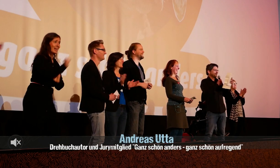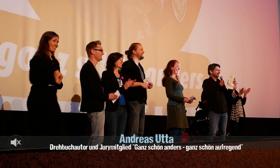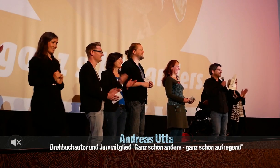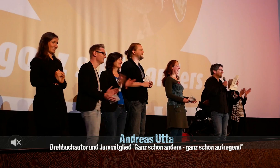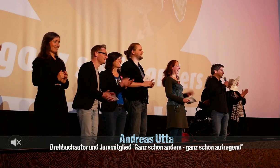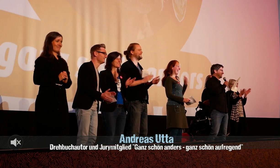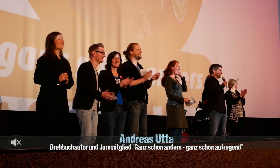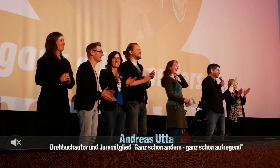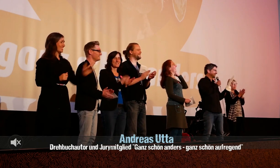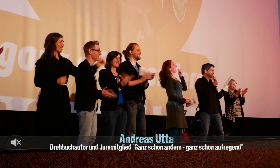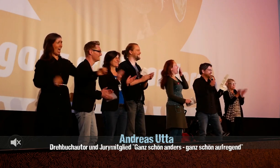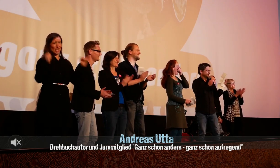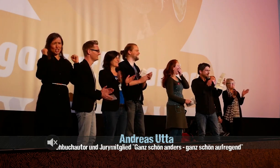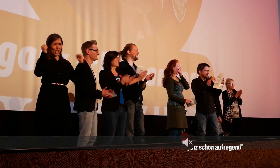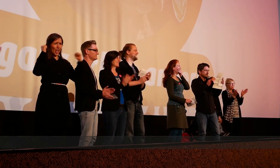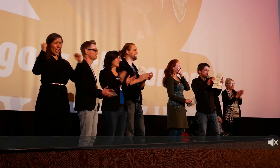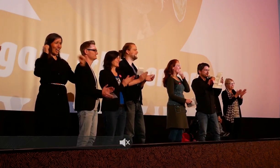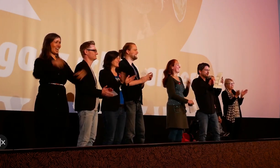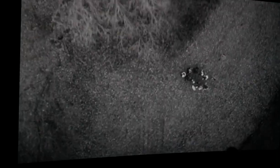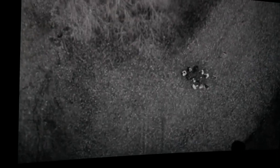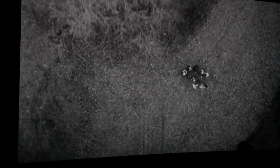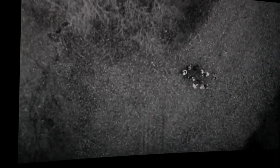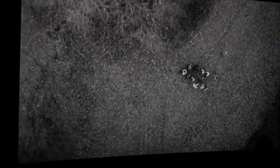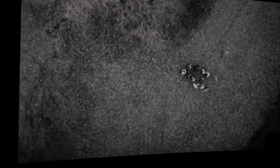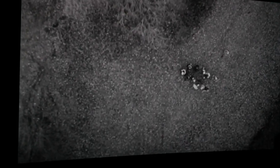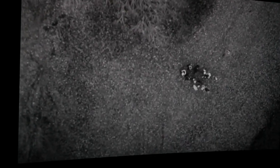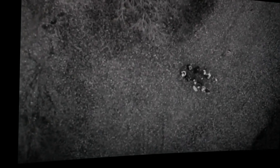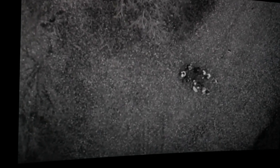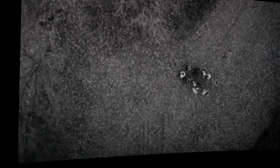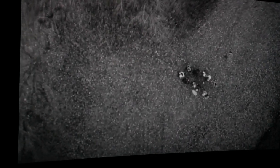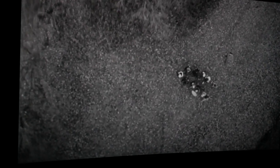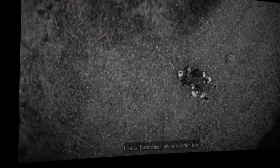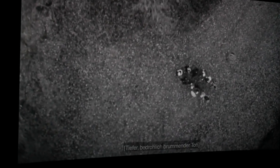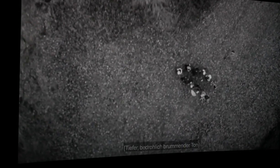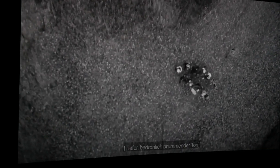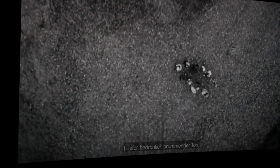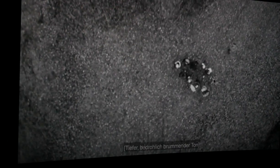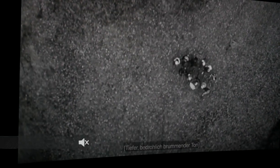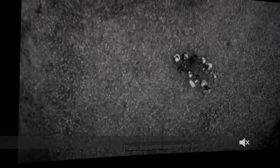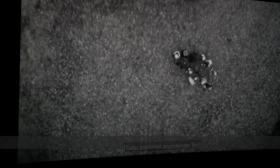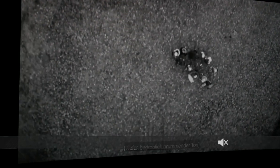*Applaus* *Tiefer, bedrohlich brummender Ton*